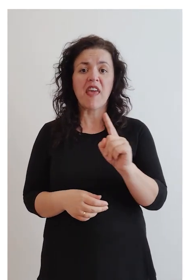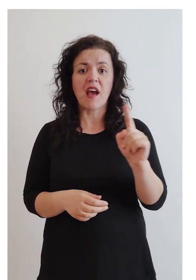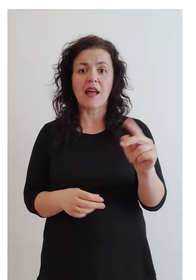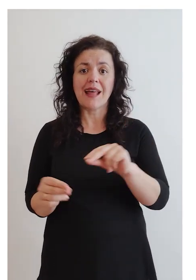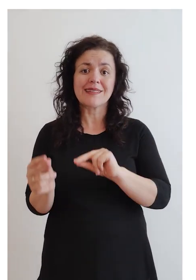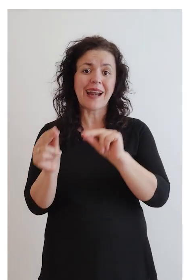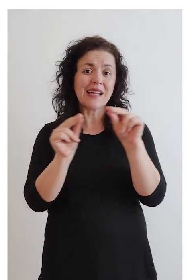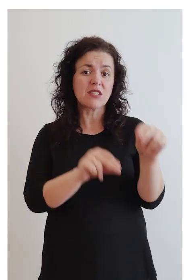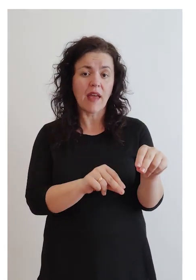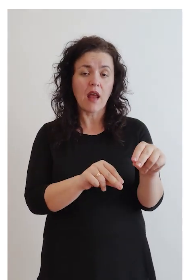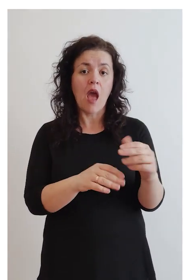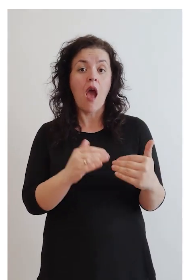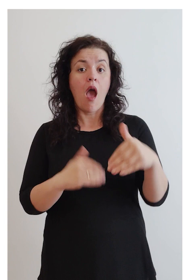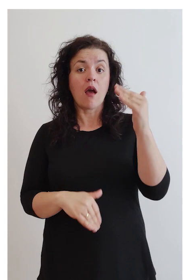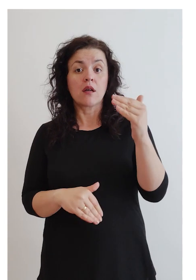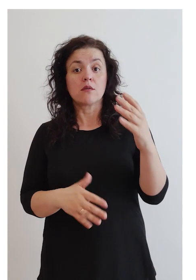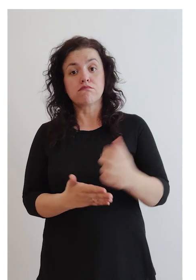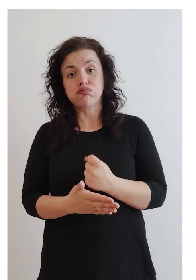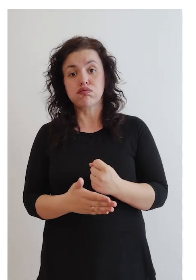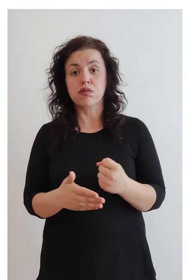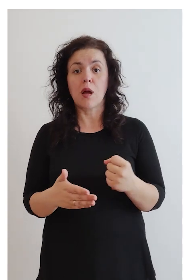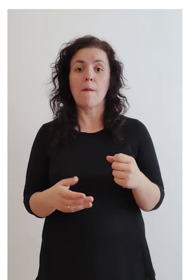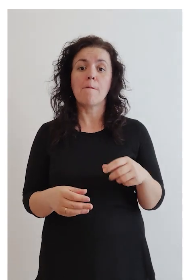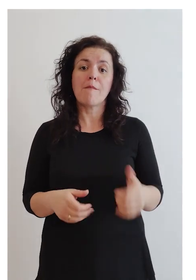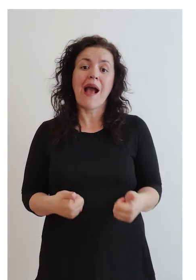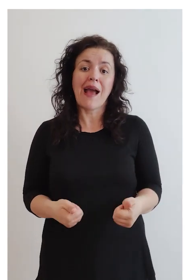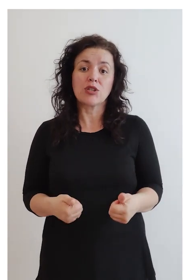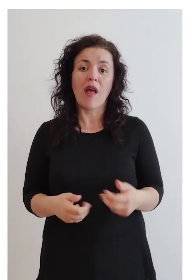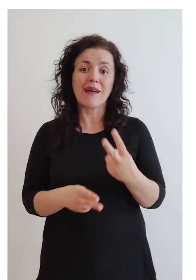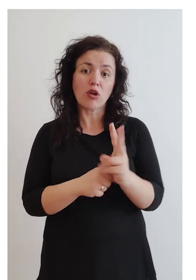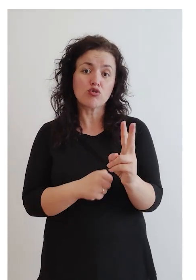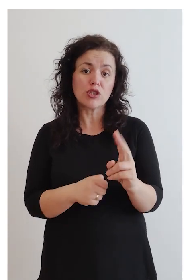Există multe cauze ale pierderii bagajelor